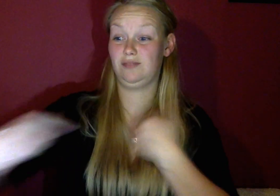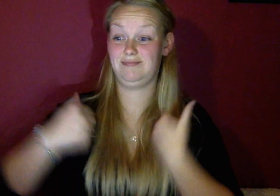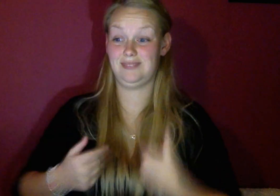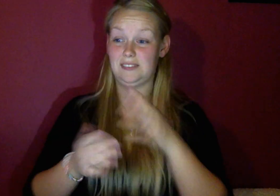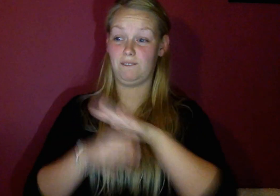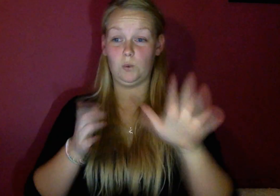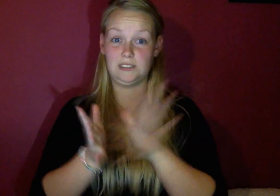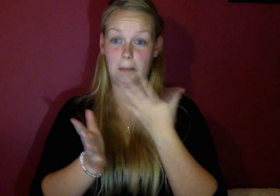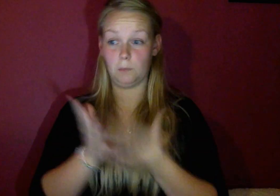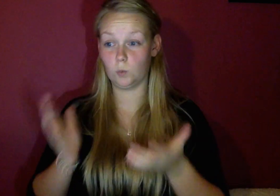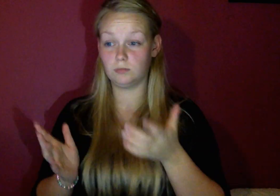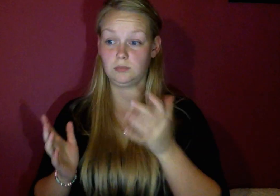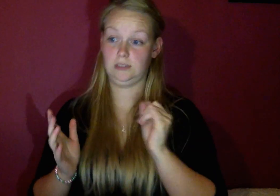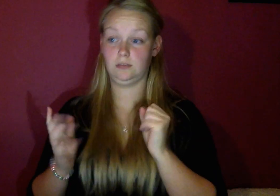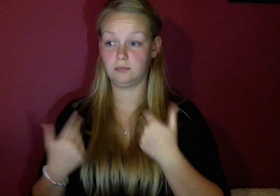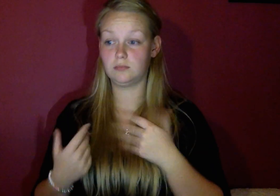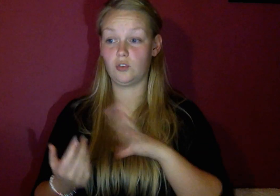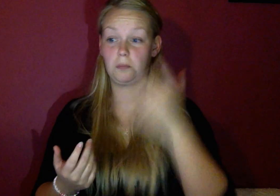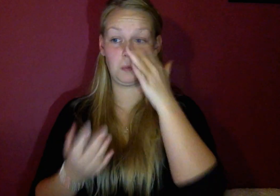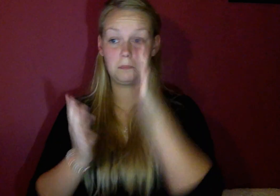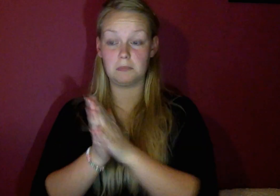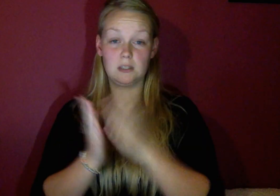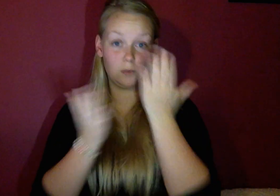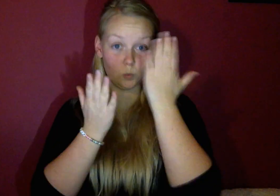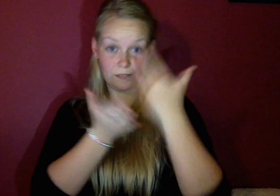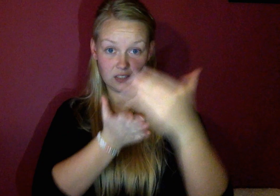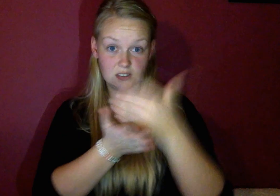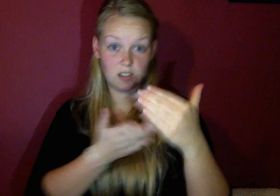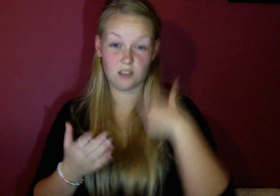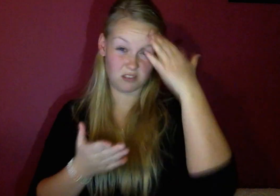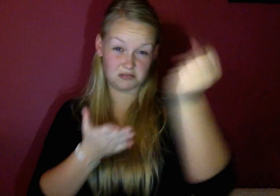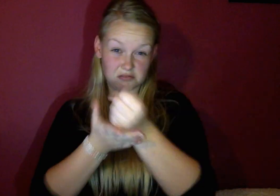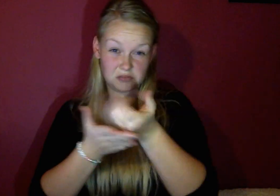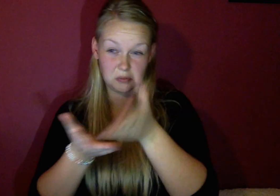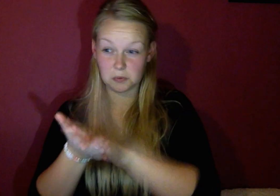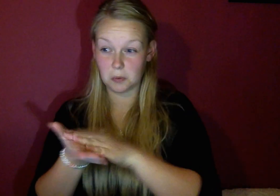Jag: "jag som fullt teckenspråkig har inga problem med att studera vidare där jag kan använda mig av tolk